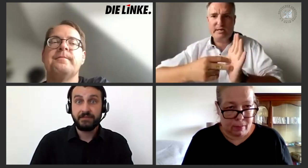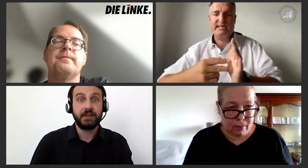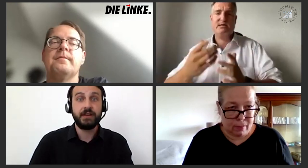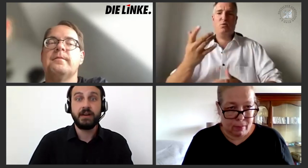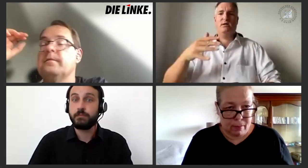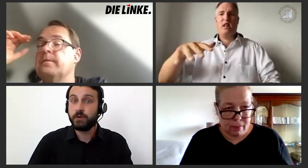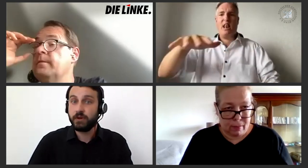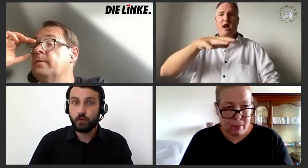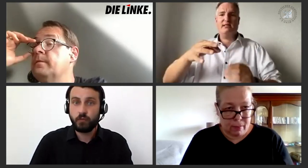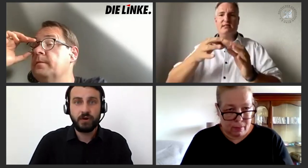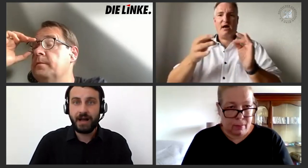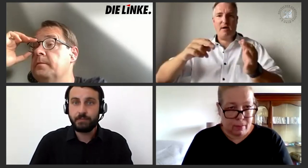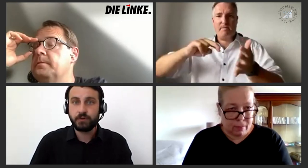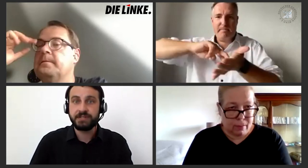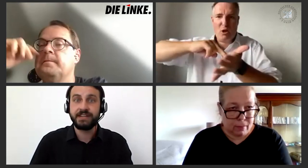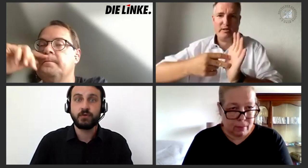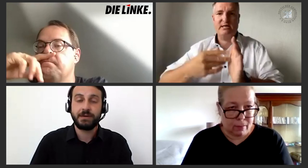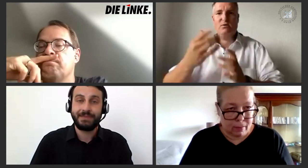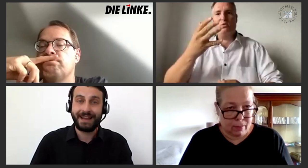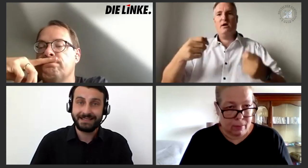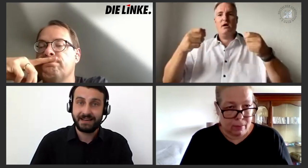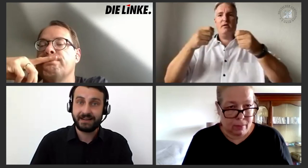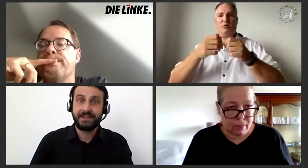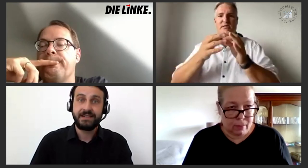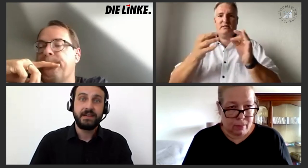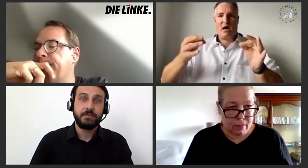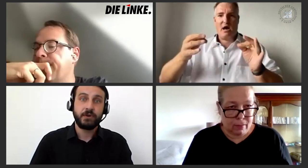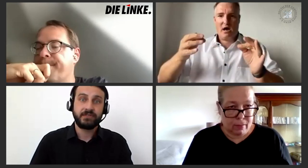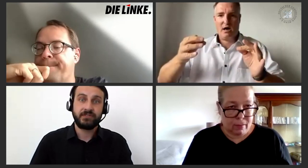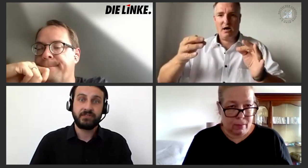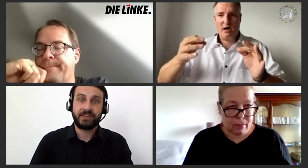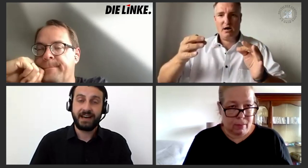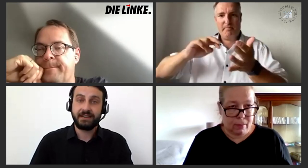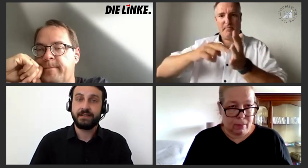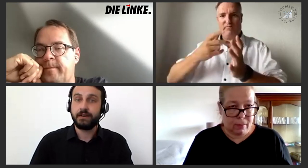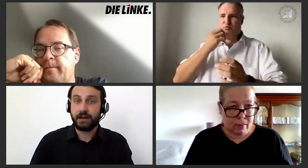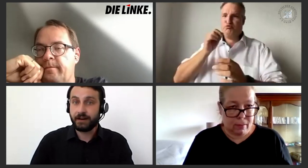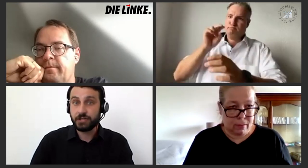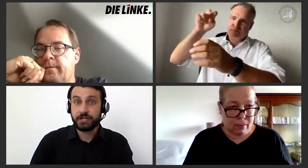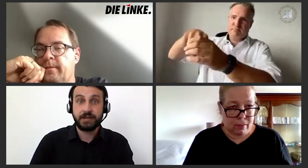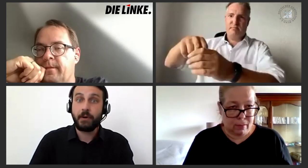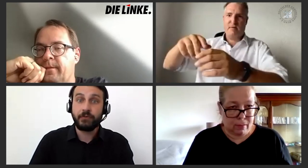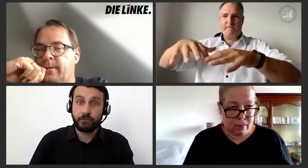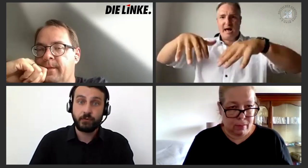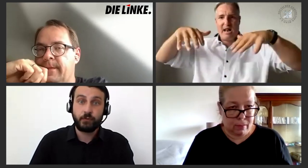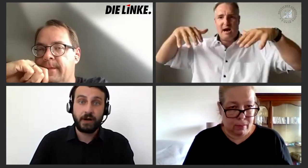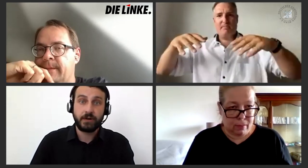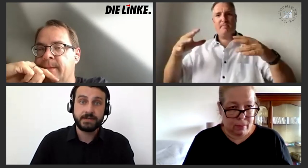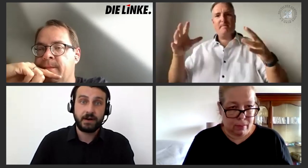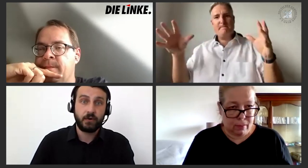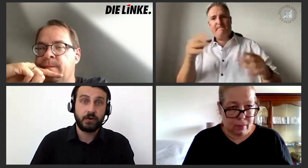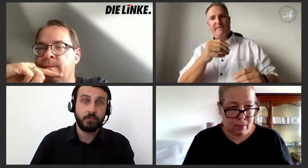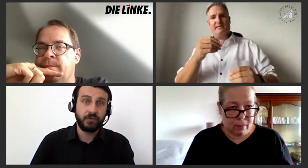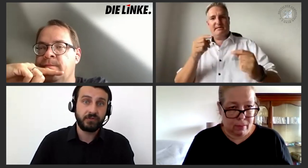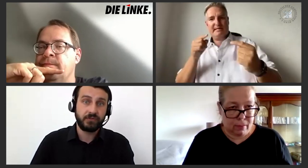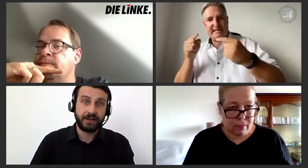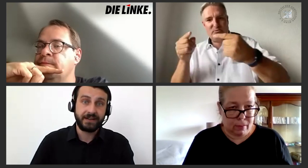haben, wie eine Kommunalpolitik oder im Landtag möchten sie sich gerne engagieren, aber sowohl als